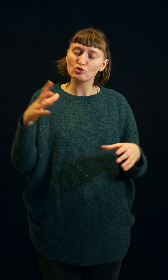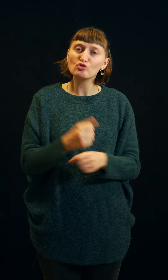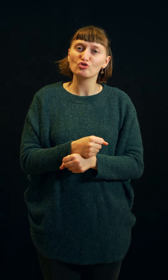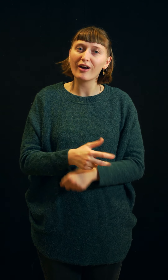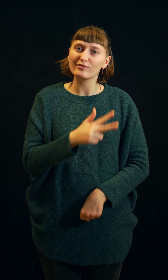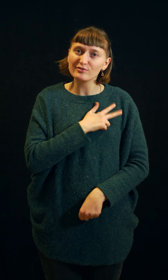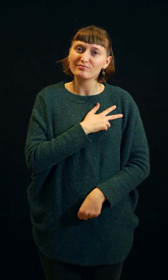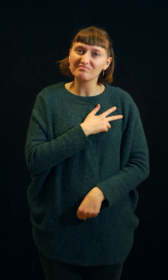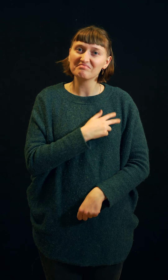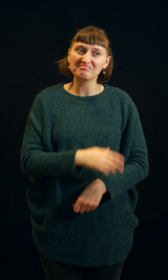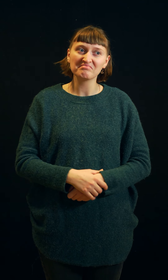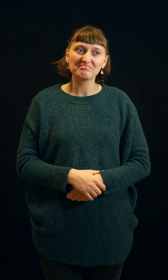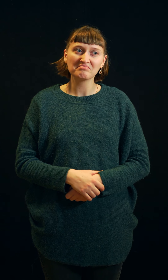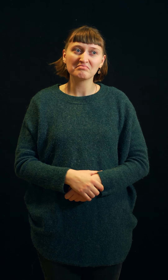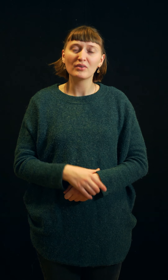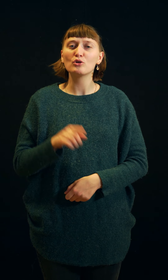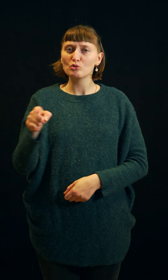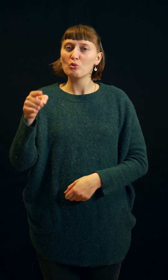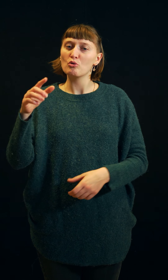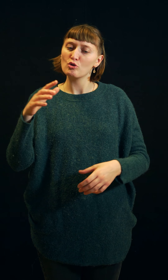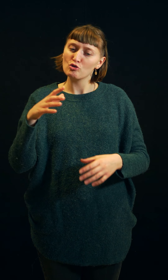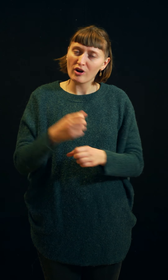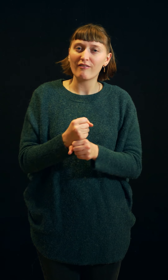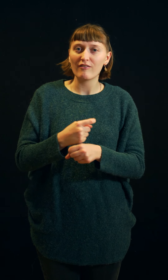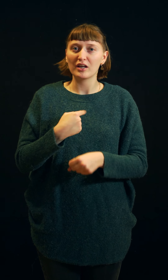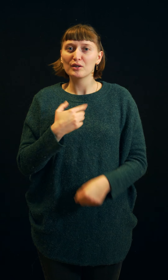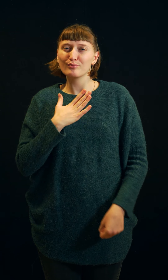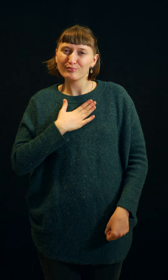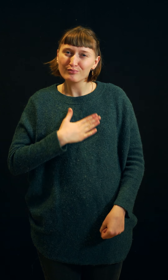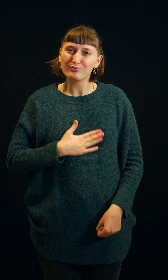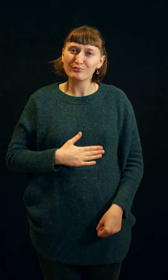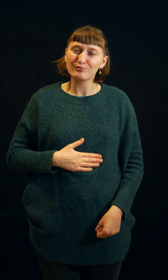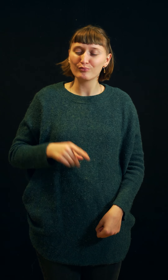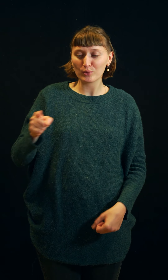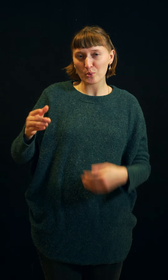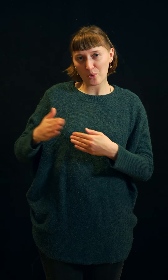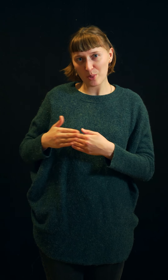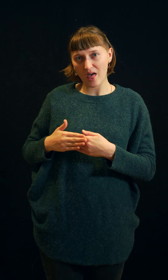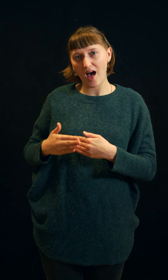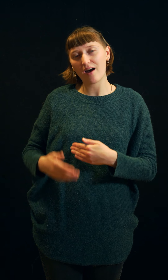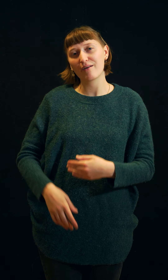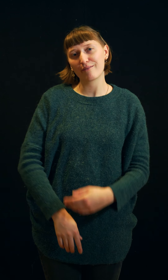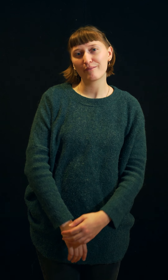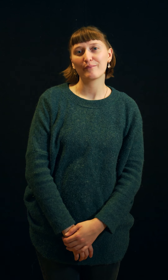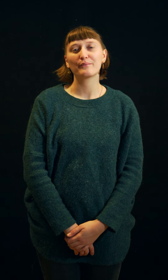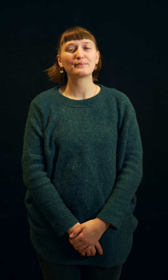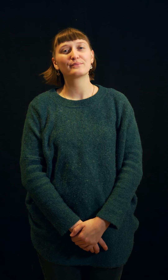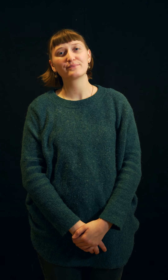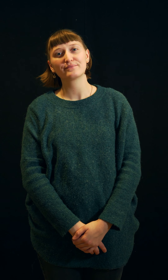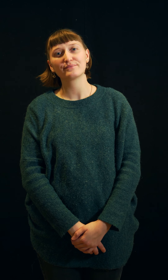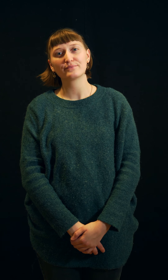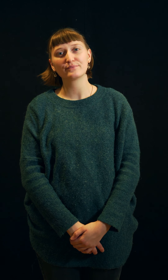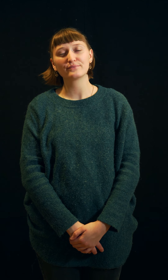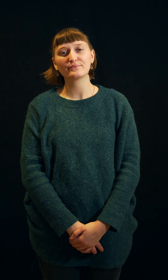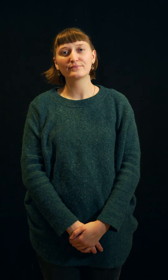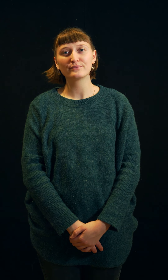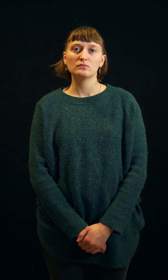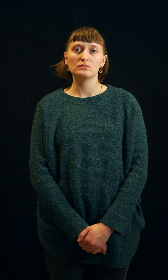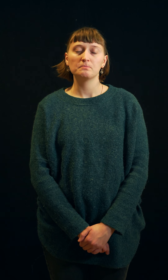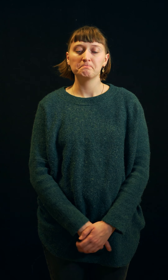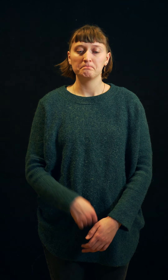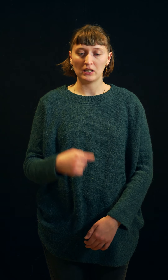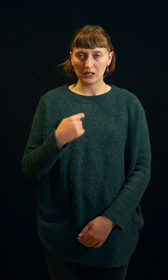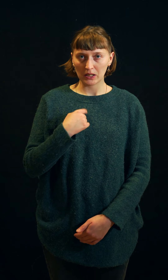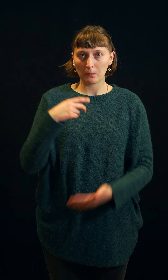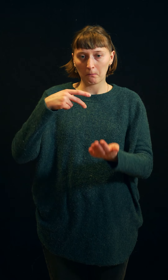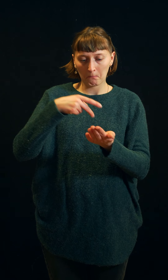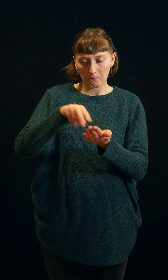Und genau das bist du für mich, denn ich fühl mich in deiner Nähe echt ungewohnt wohl.